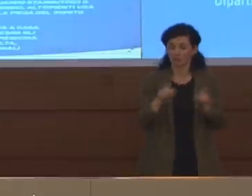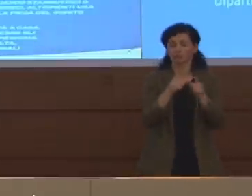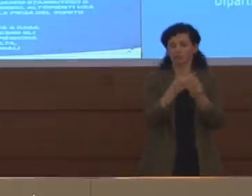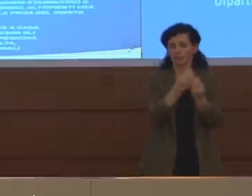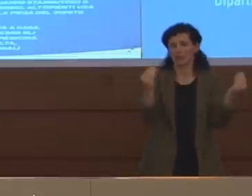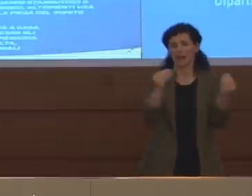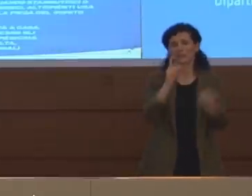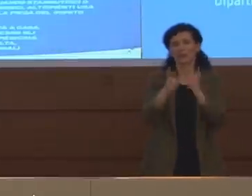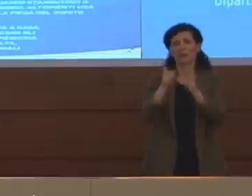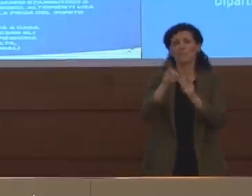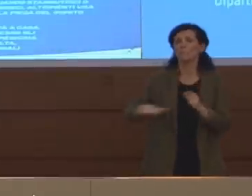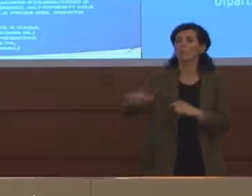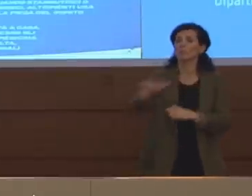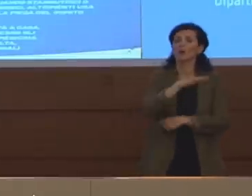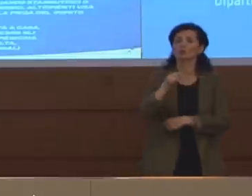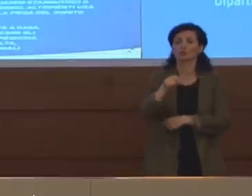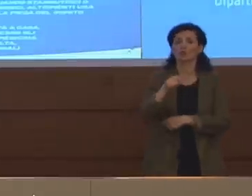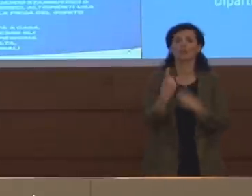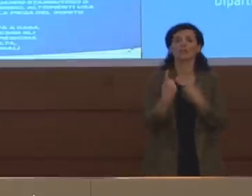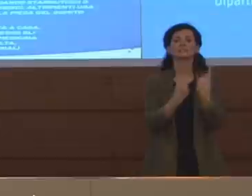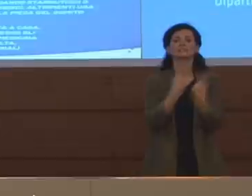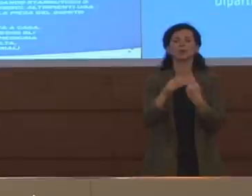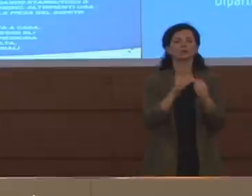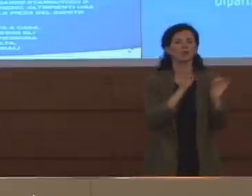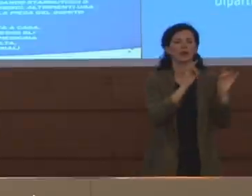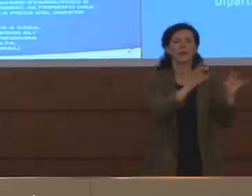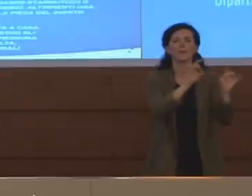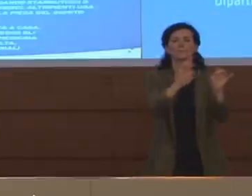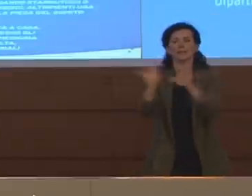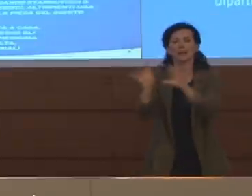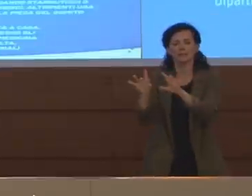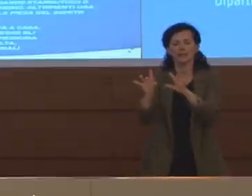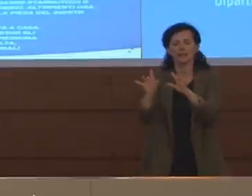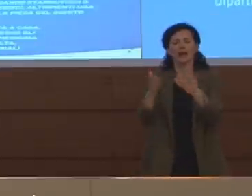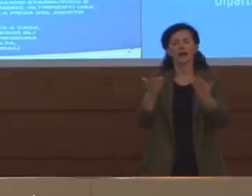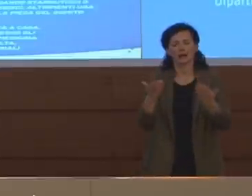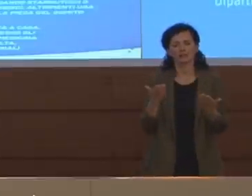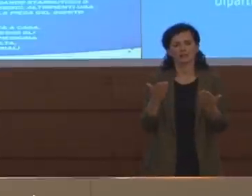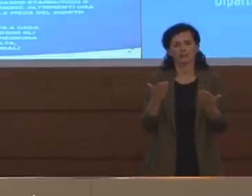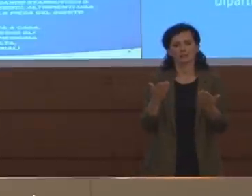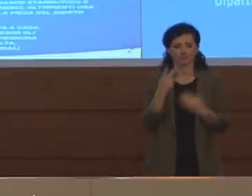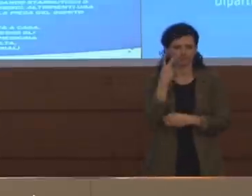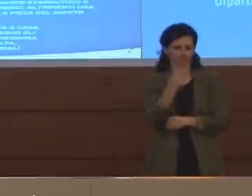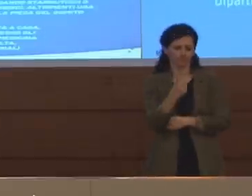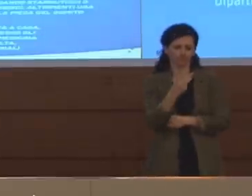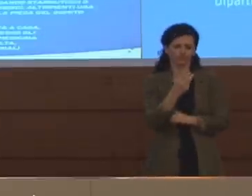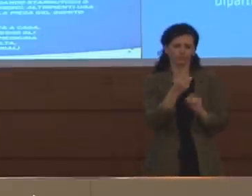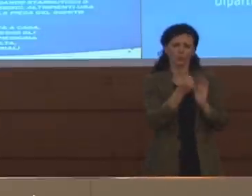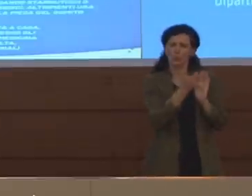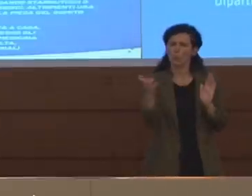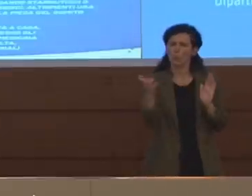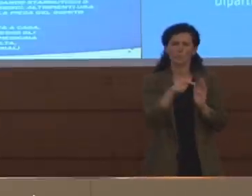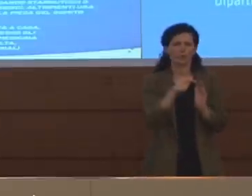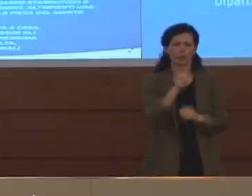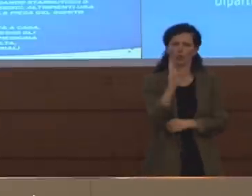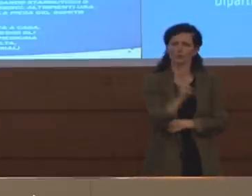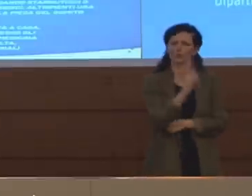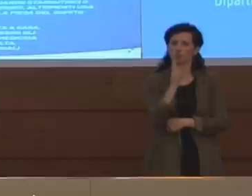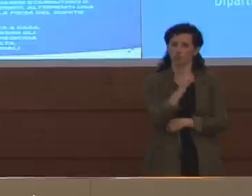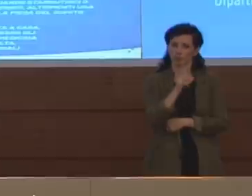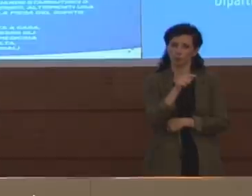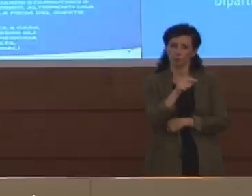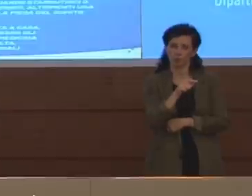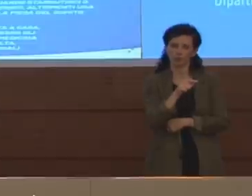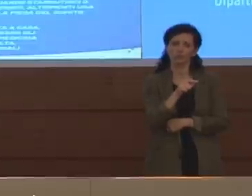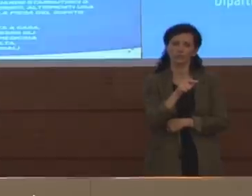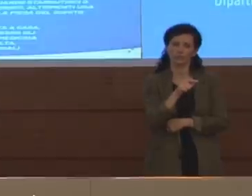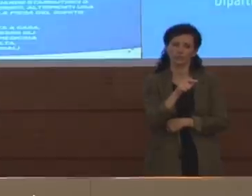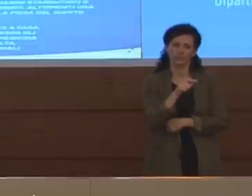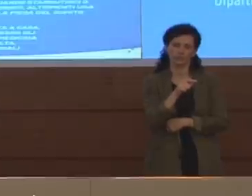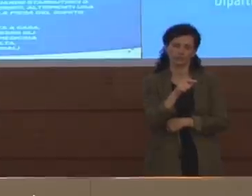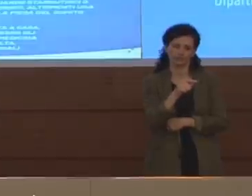questa situazione epidemica, al di là del numero dei deceduti su cui ritornerò tra poco.